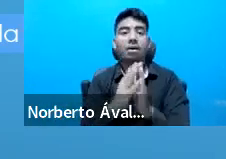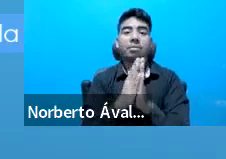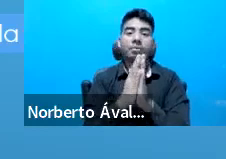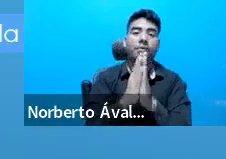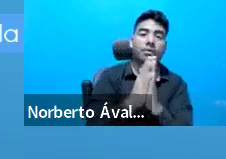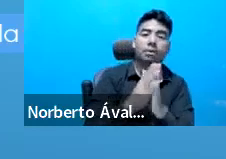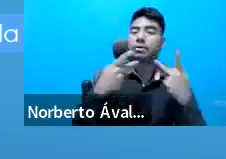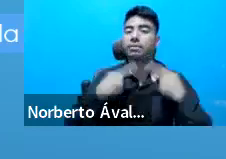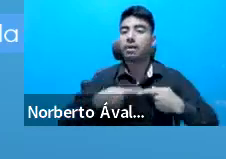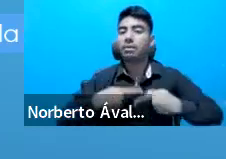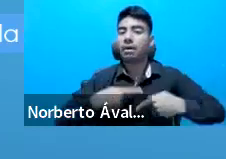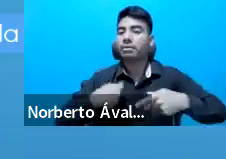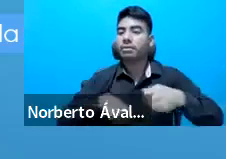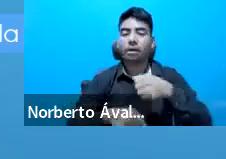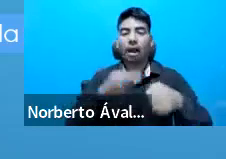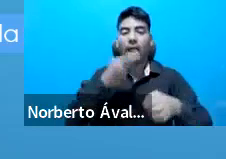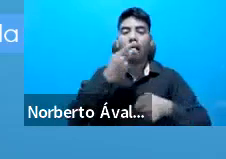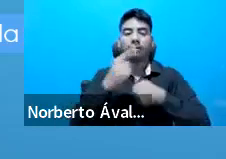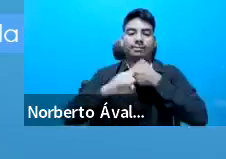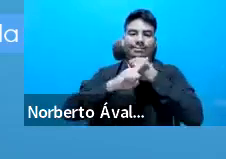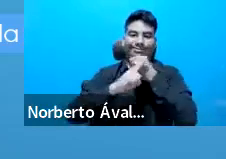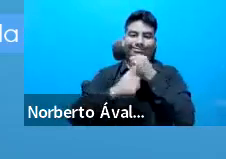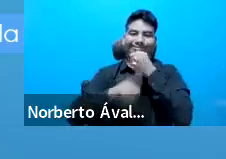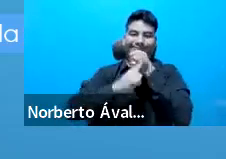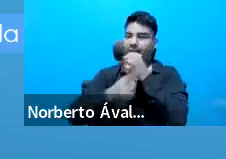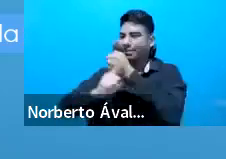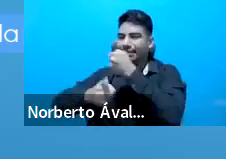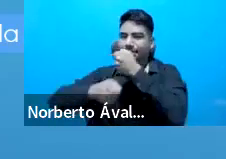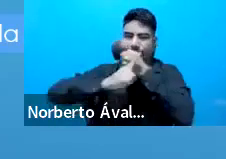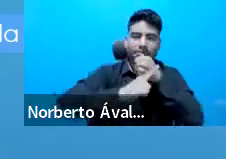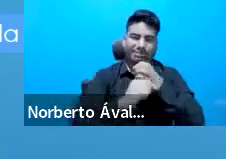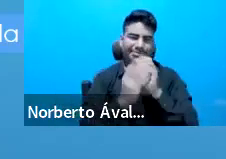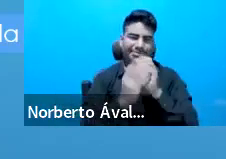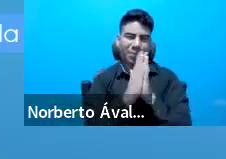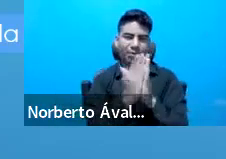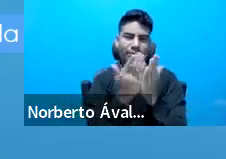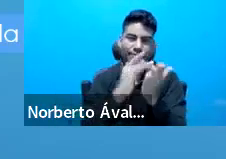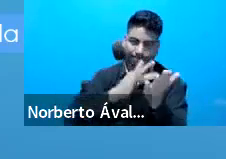A la Los ya los A los ya los se reabren